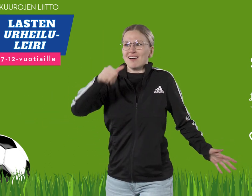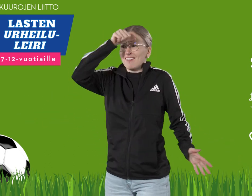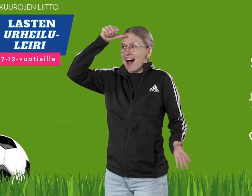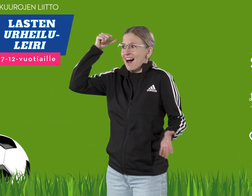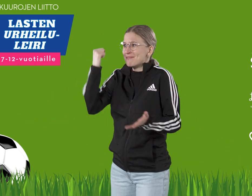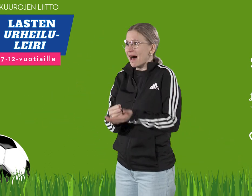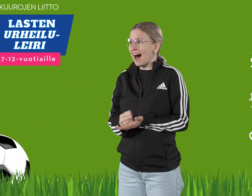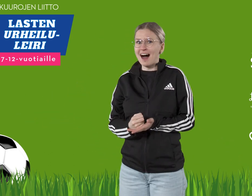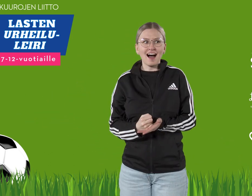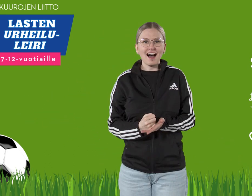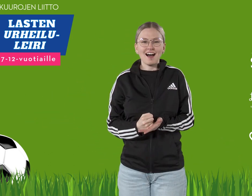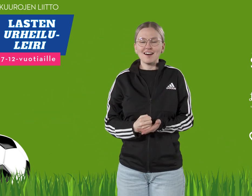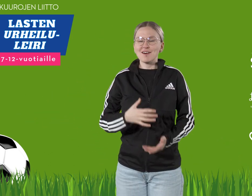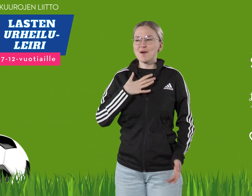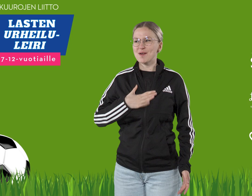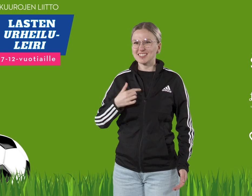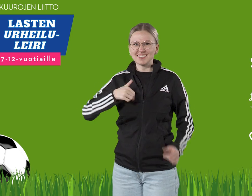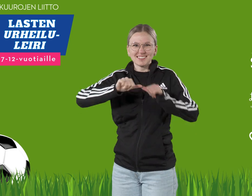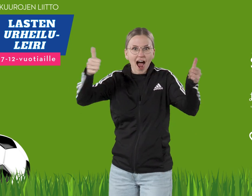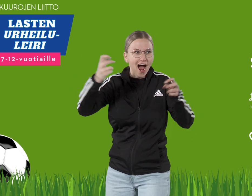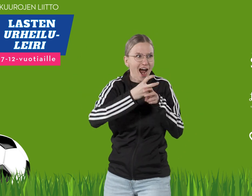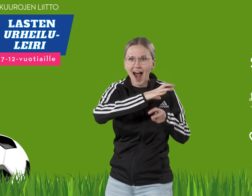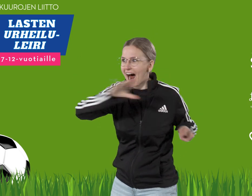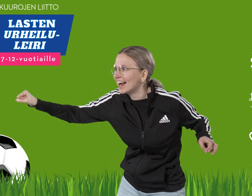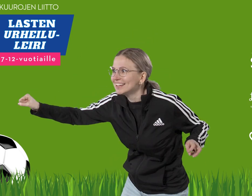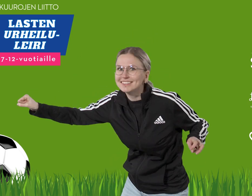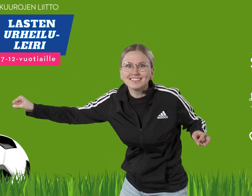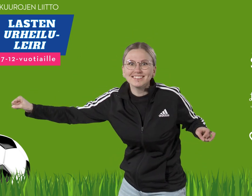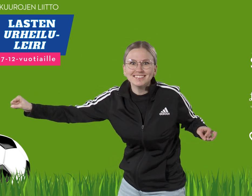Onpa vaikeaa valita! Vaan onneksi saan kokeilla niitä kaikkia!